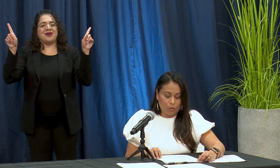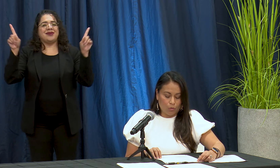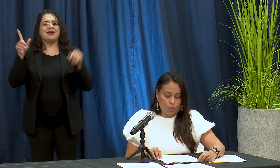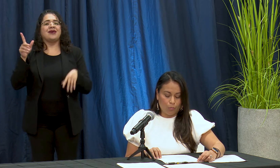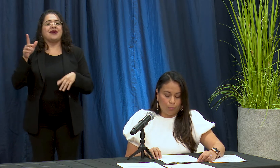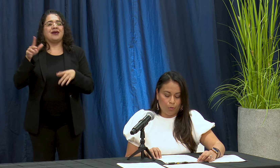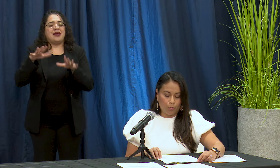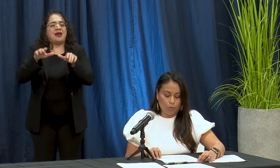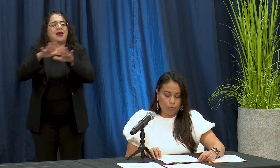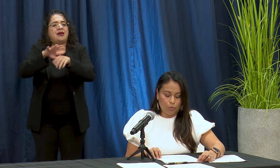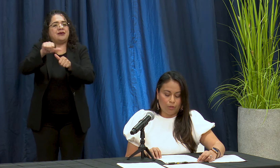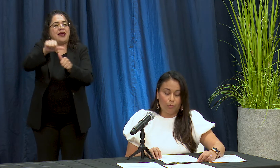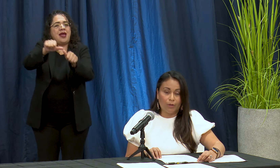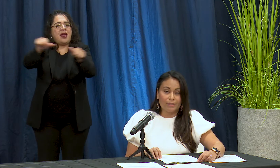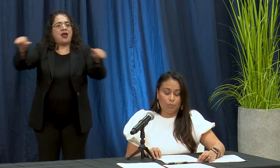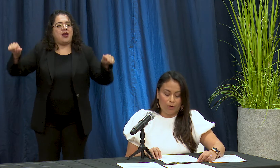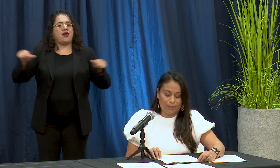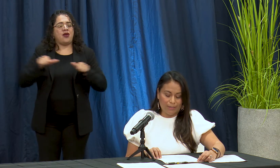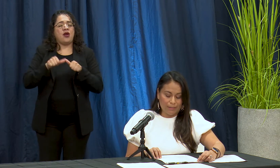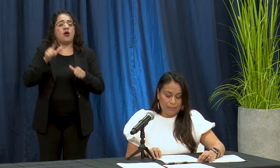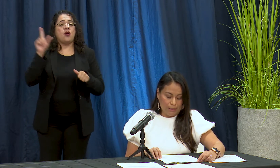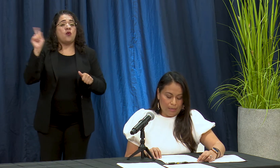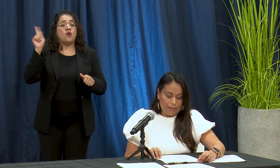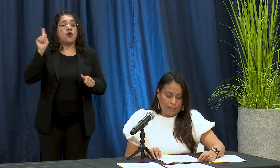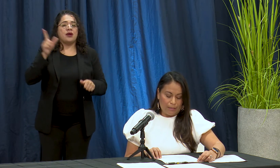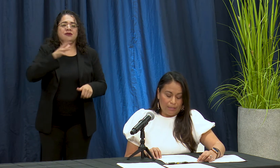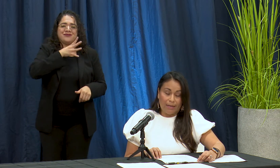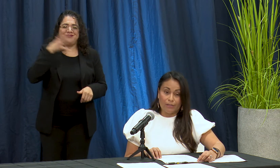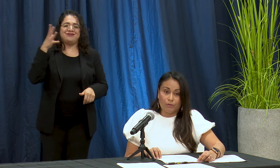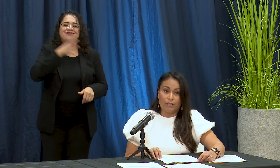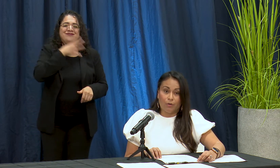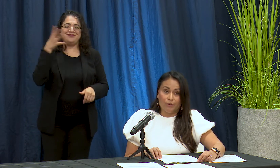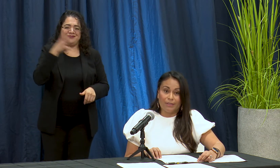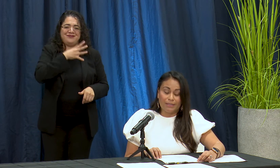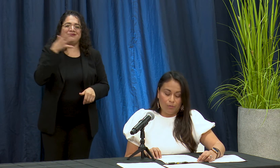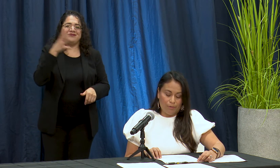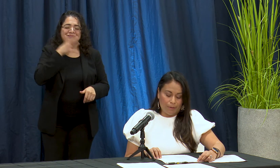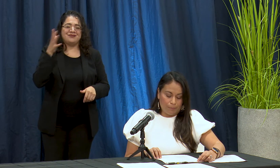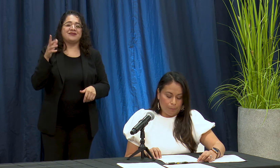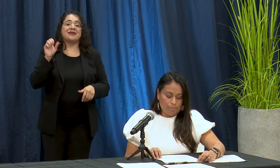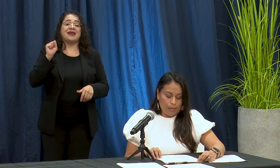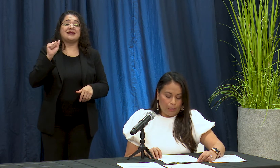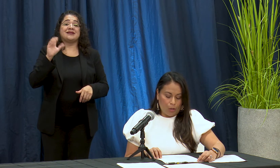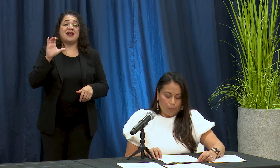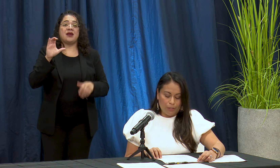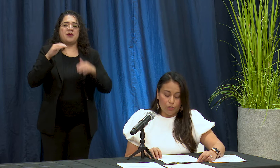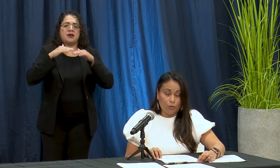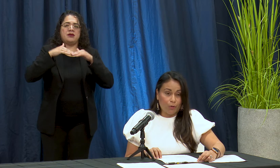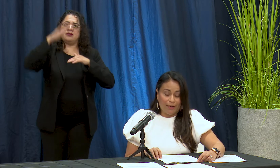compose own in gunas muerte de Casas de cobre D sin wave a long beach no Cali